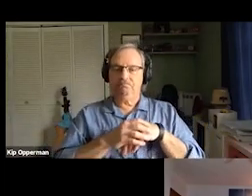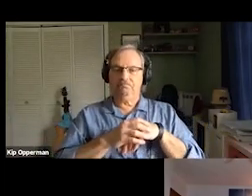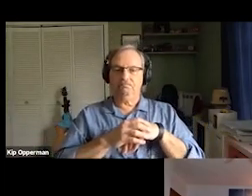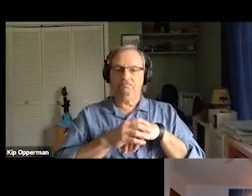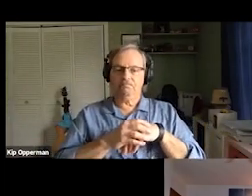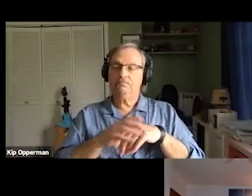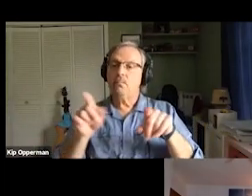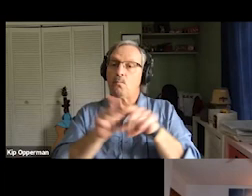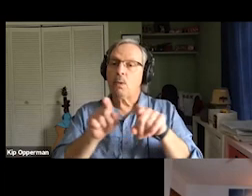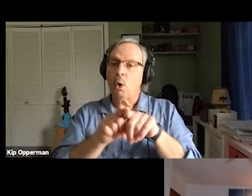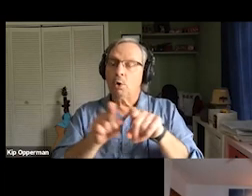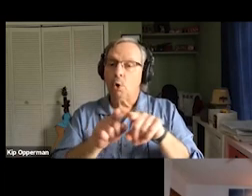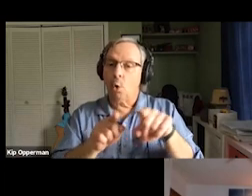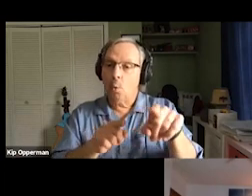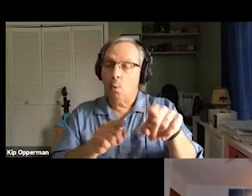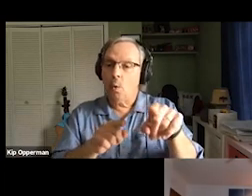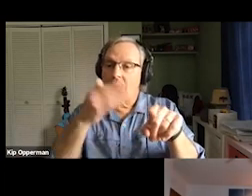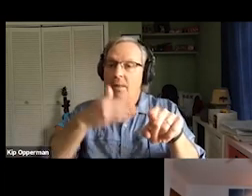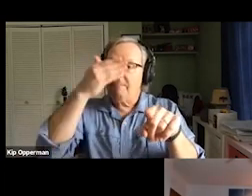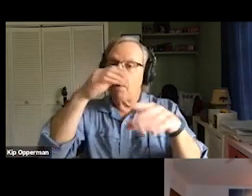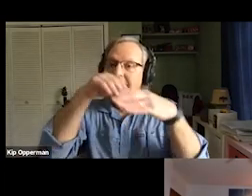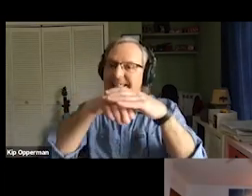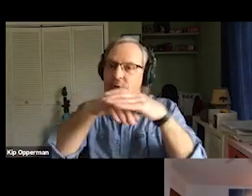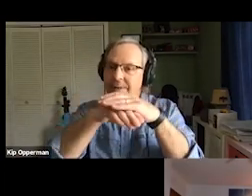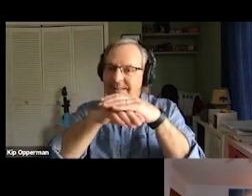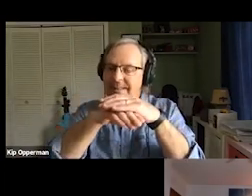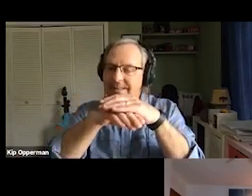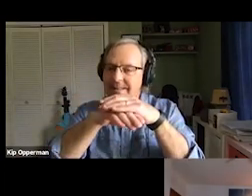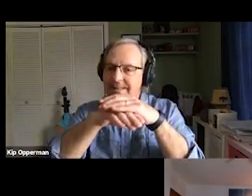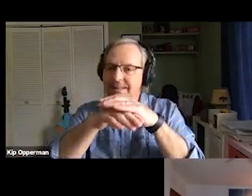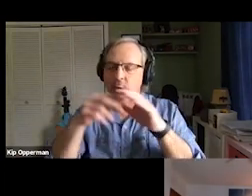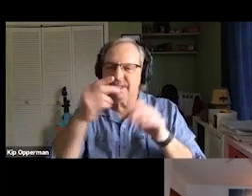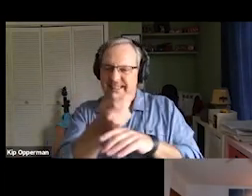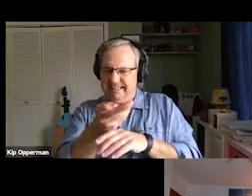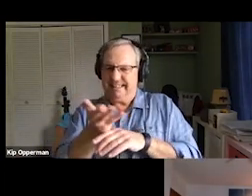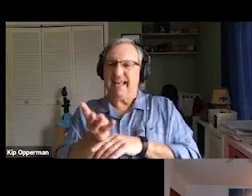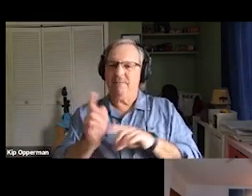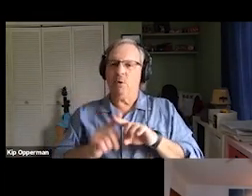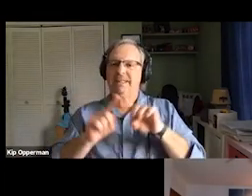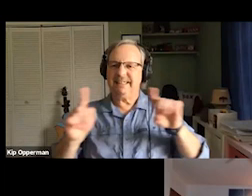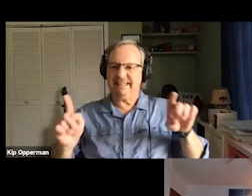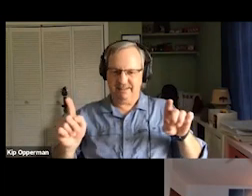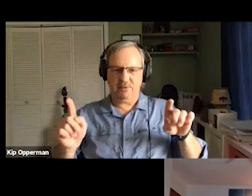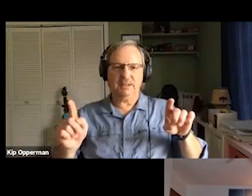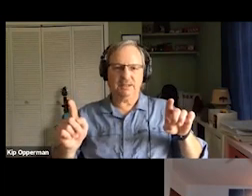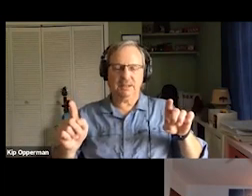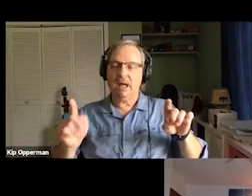Además, esta es la entrada principal donde pueden ver varias obras de arte diferentes